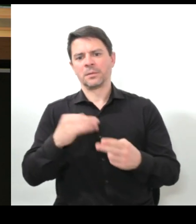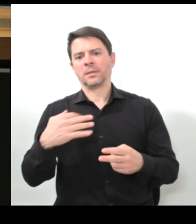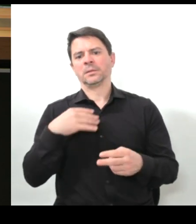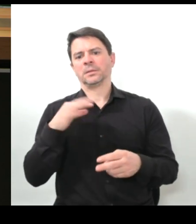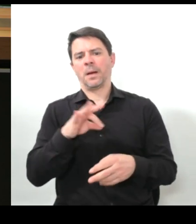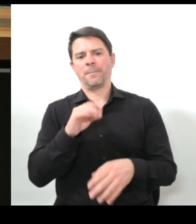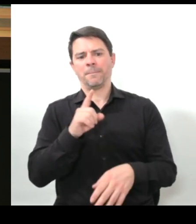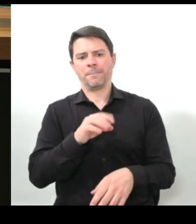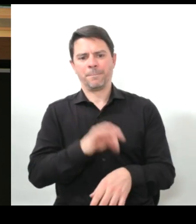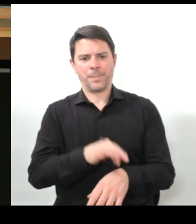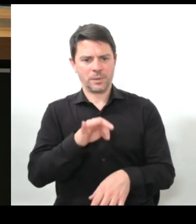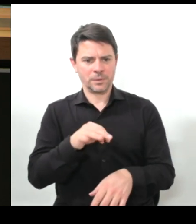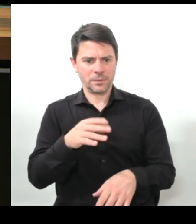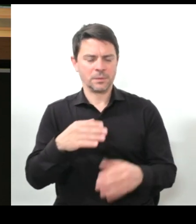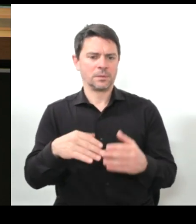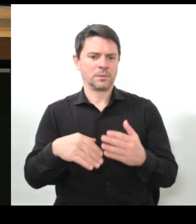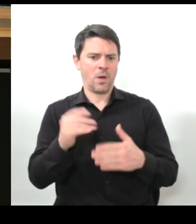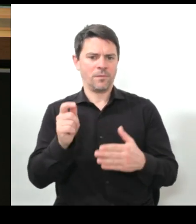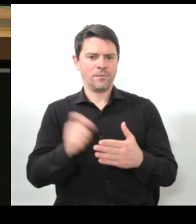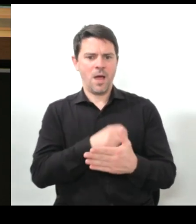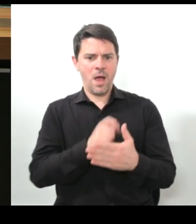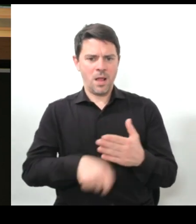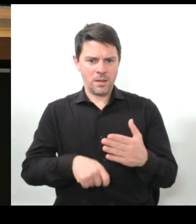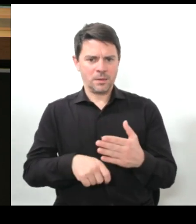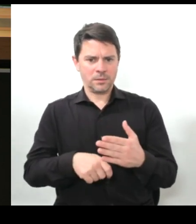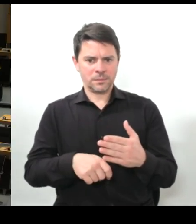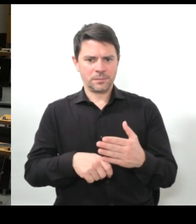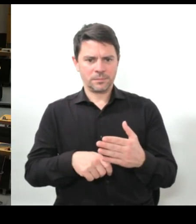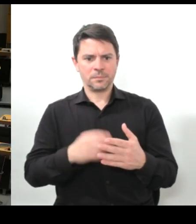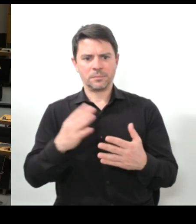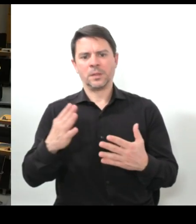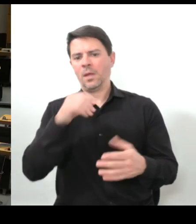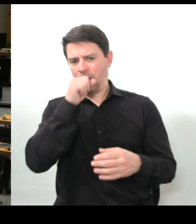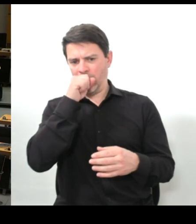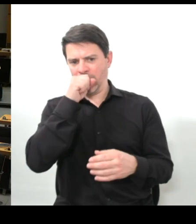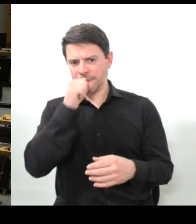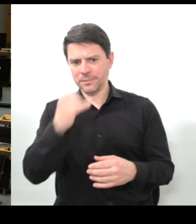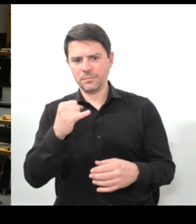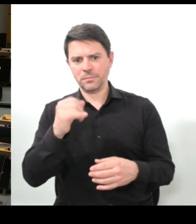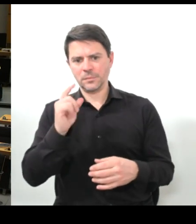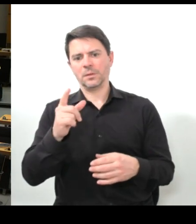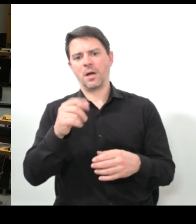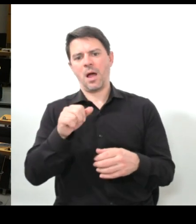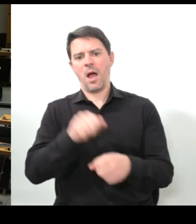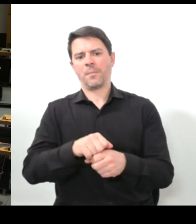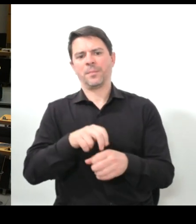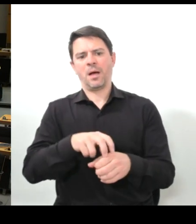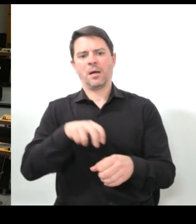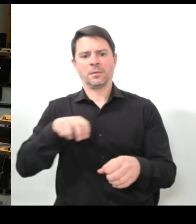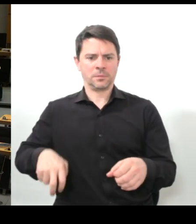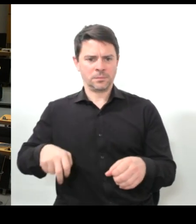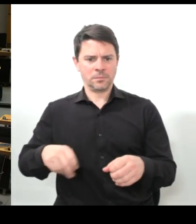ihren Ämtern zurückzutreten. Und das wäre auch sauber, das wäre eine gute Lösung. Und damit glaube ich, wäre auch